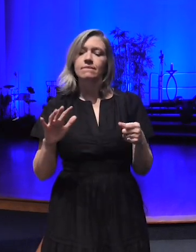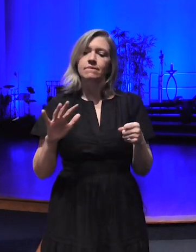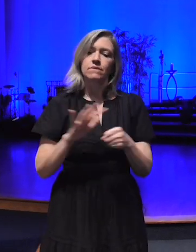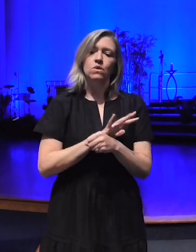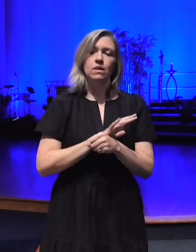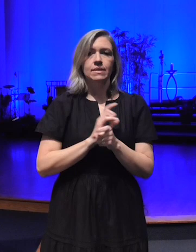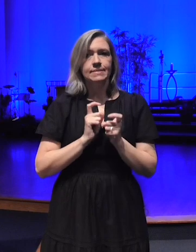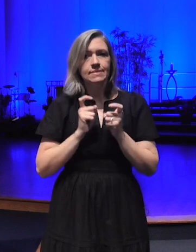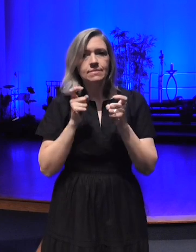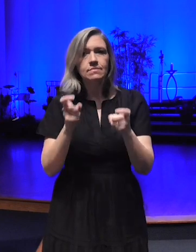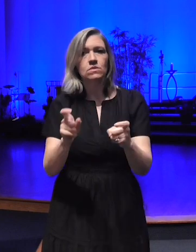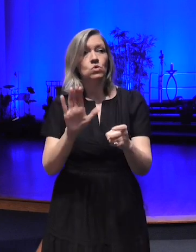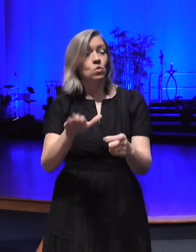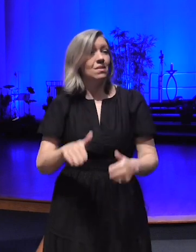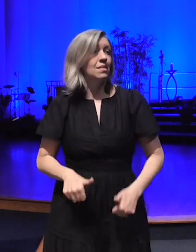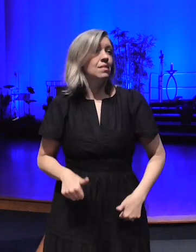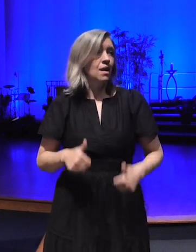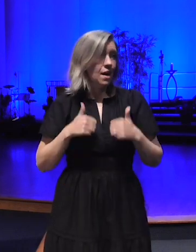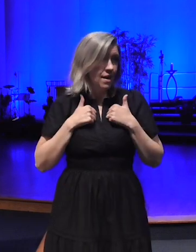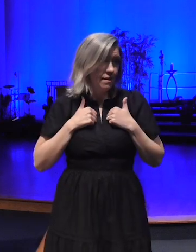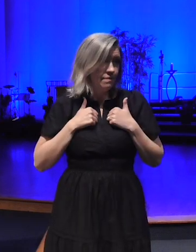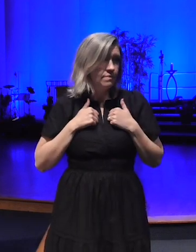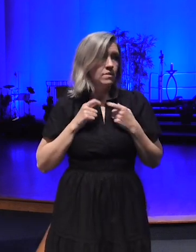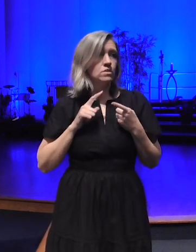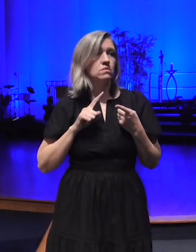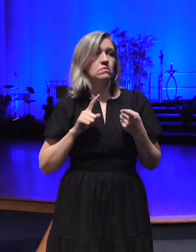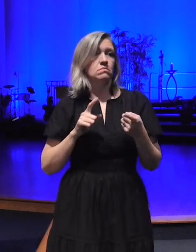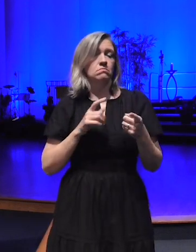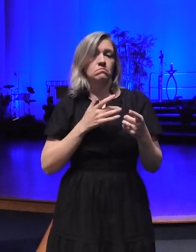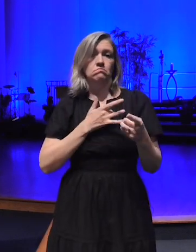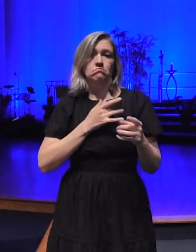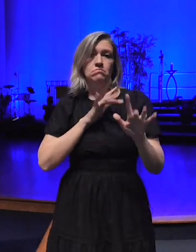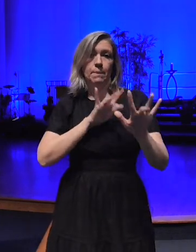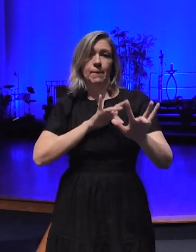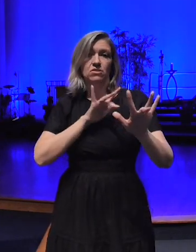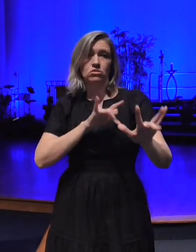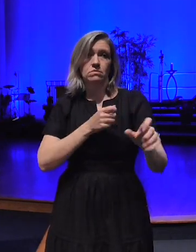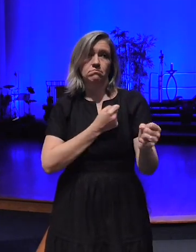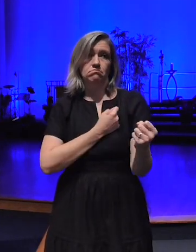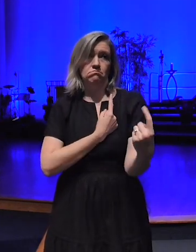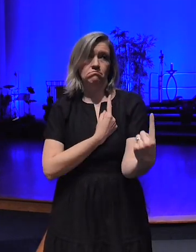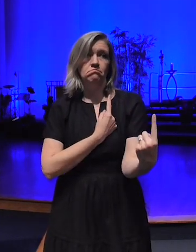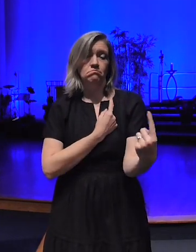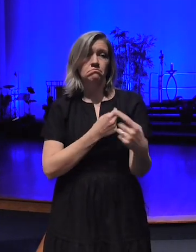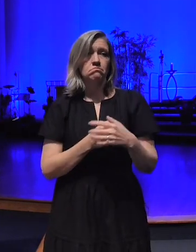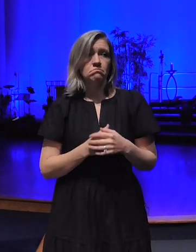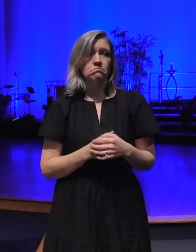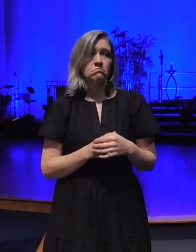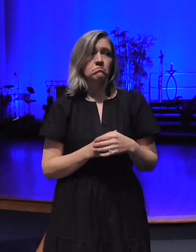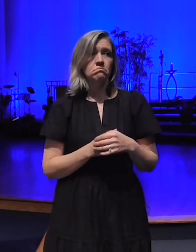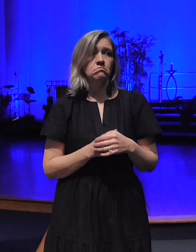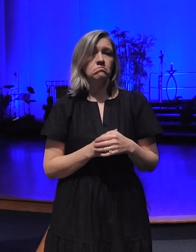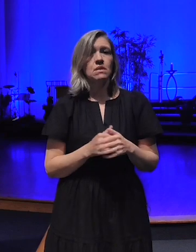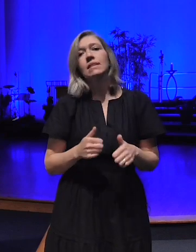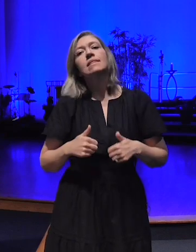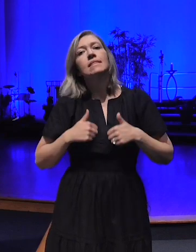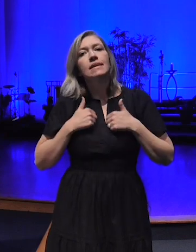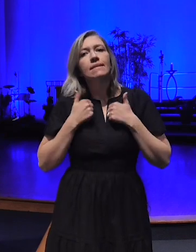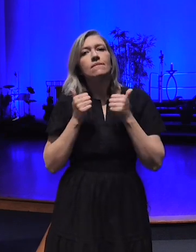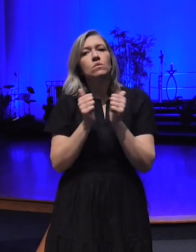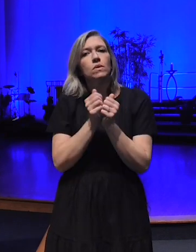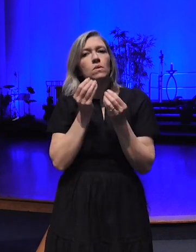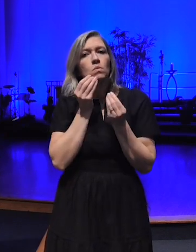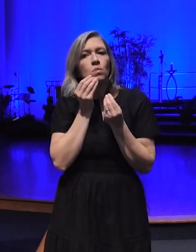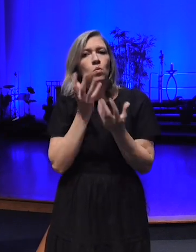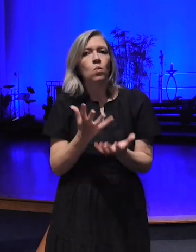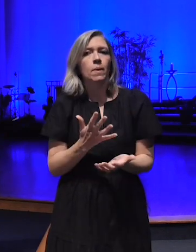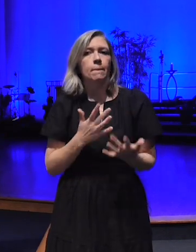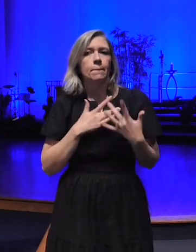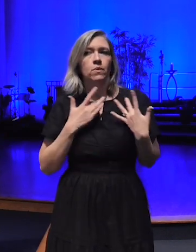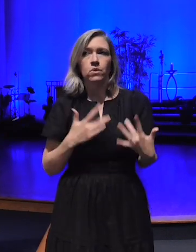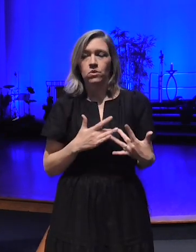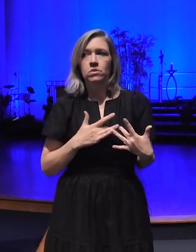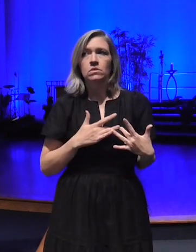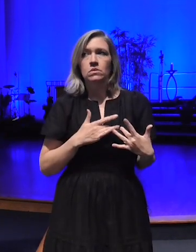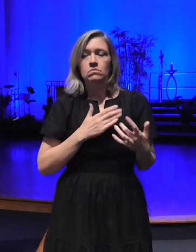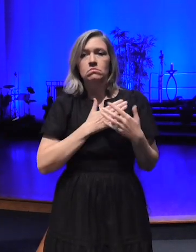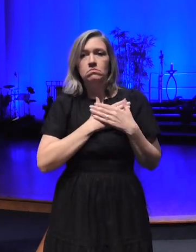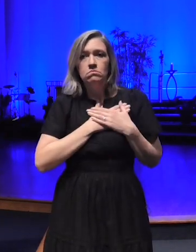vida a la compasión para vivir con el corazón cálido y practicar el corazón cálido y notar